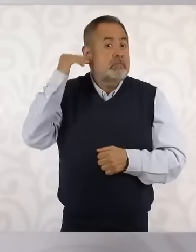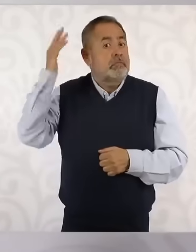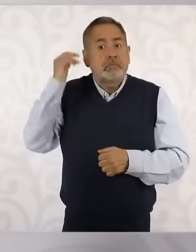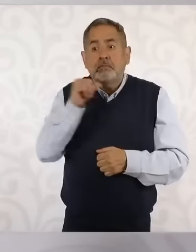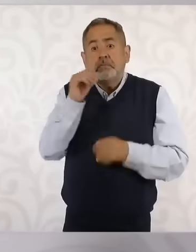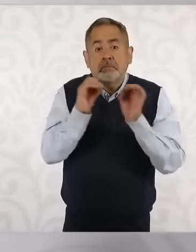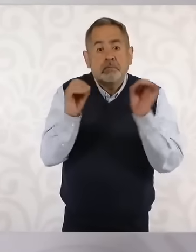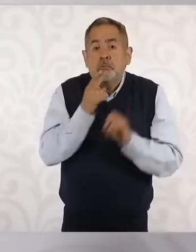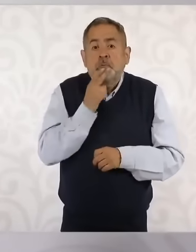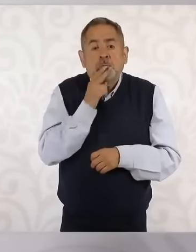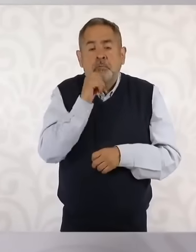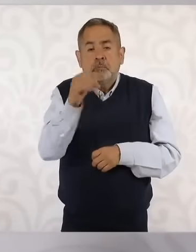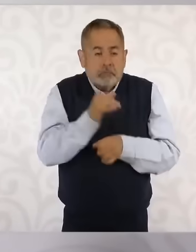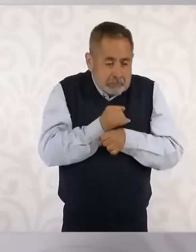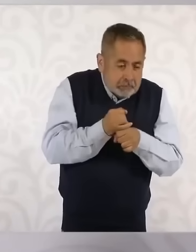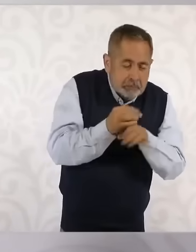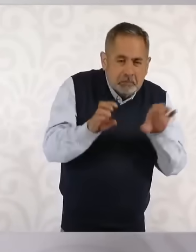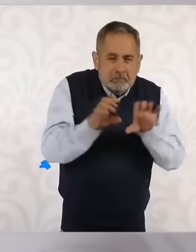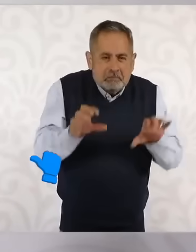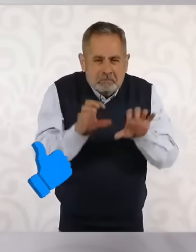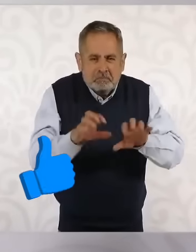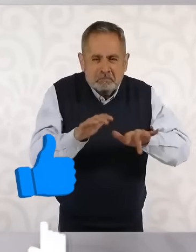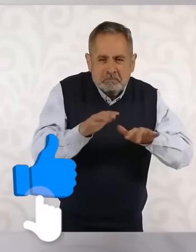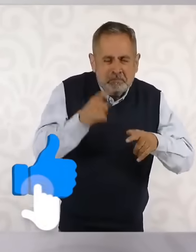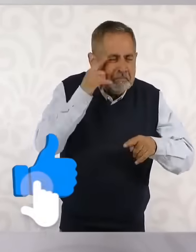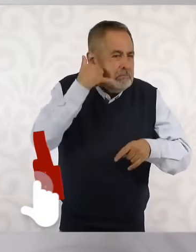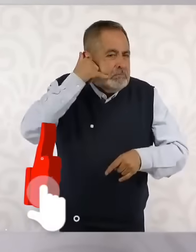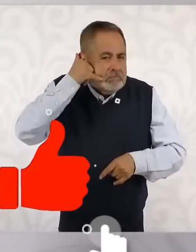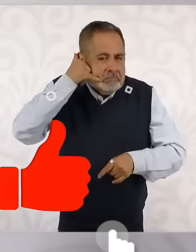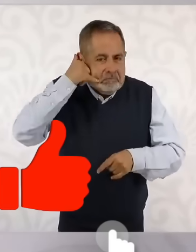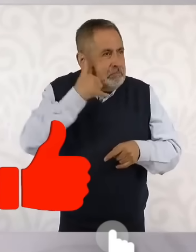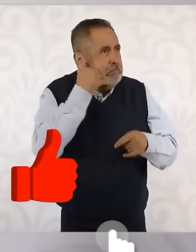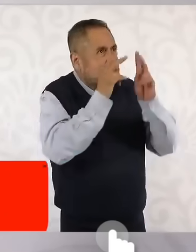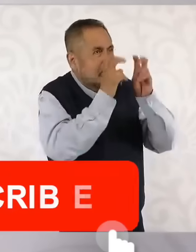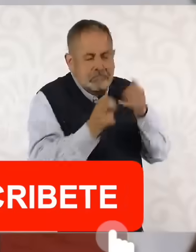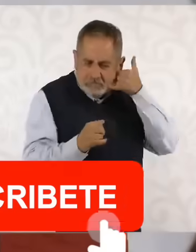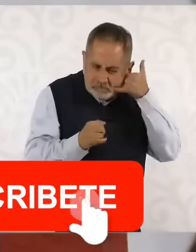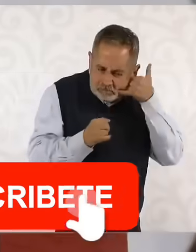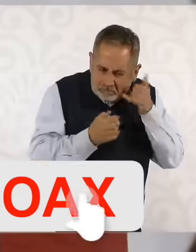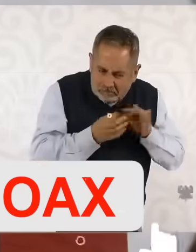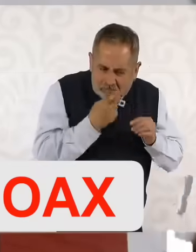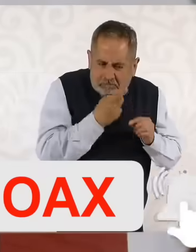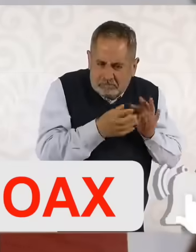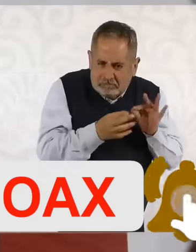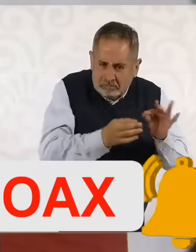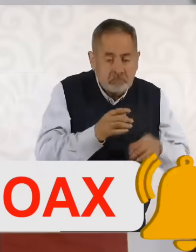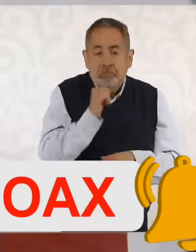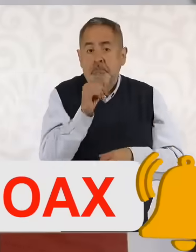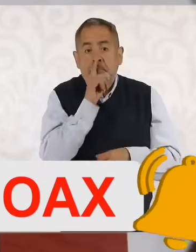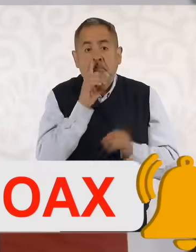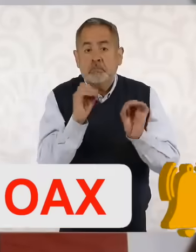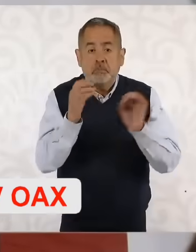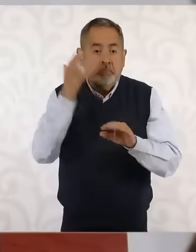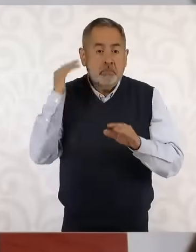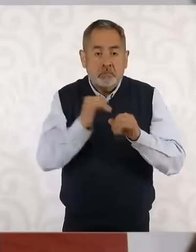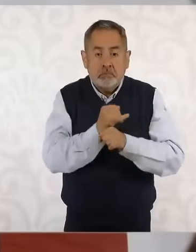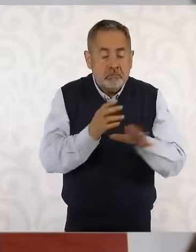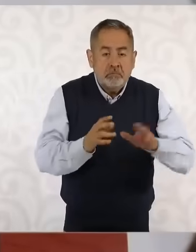había utilizado más bien estos eh estas herramientas de investigación criminal